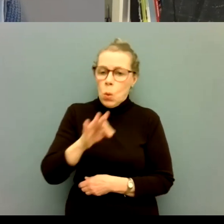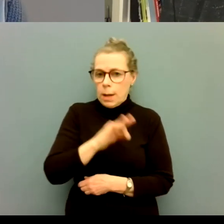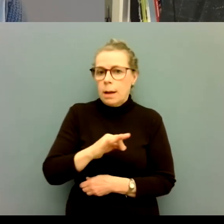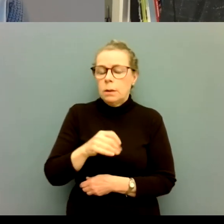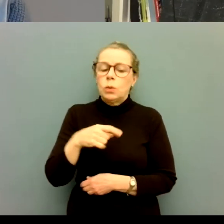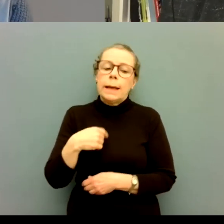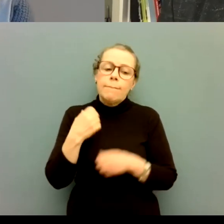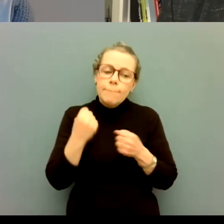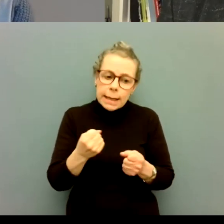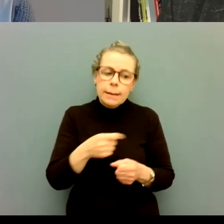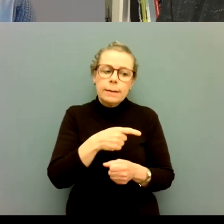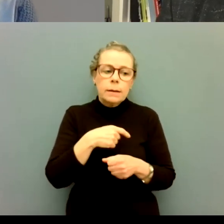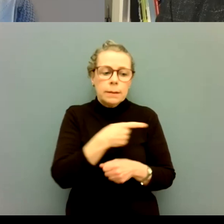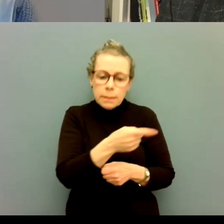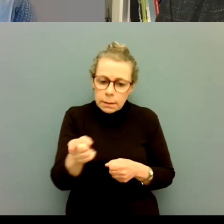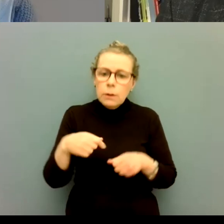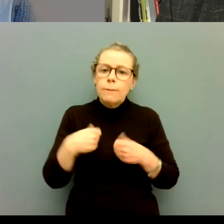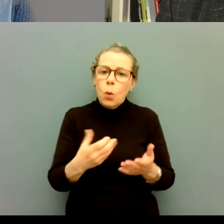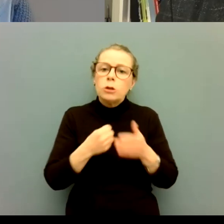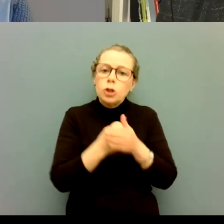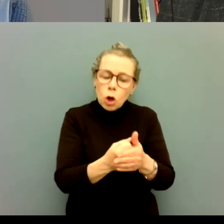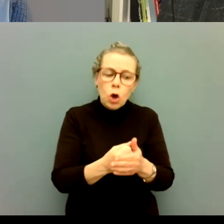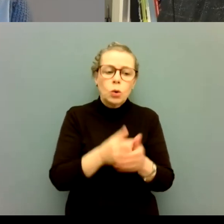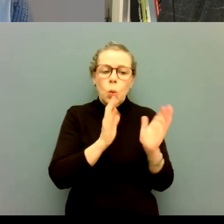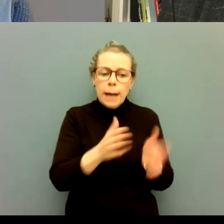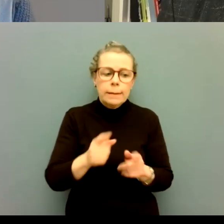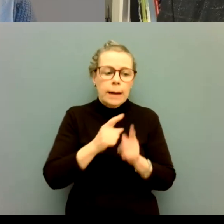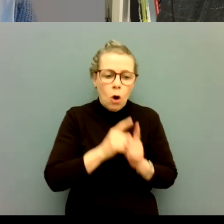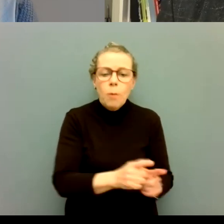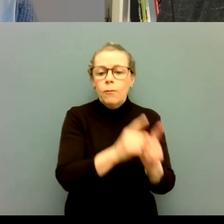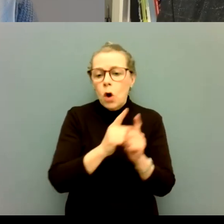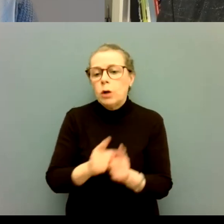Det är väldigt viktigt att ge de stöd och ha ordentliga uppföljningar-